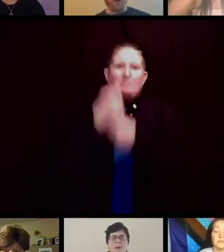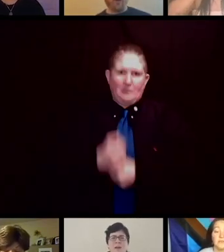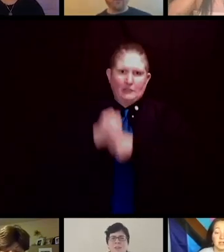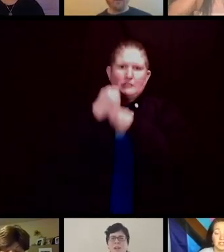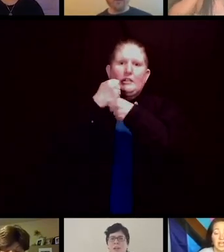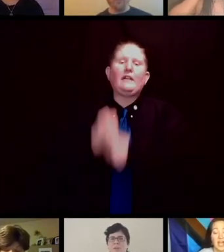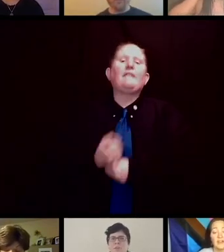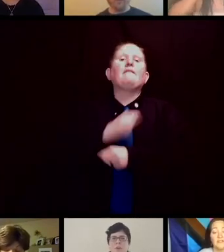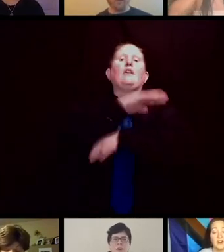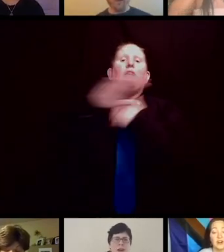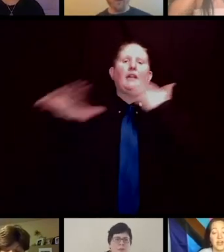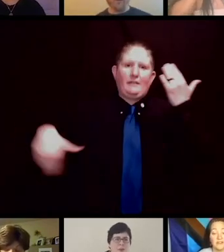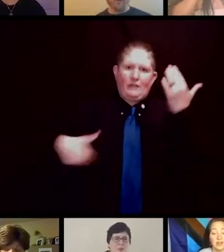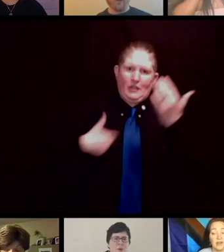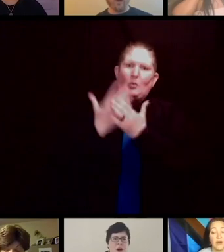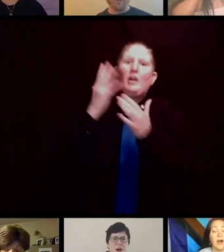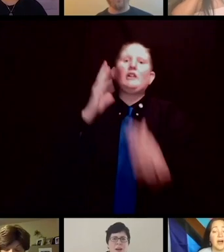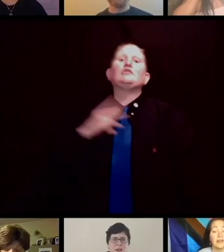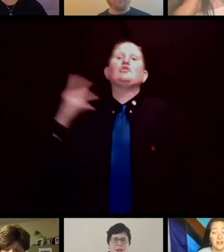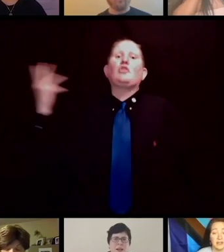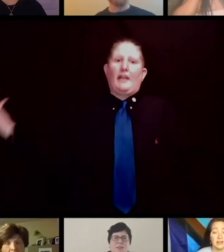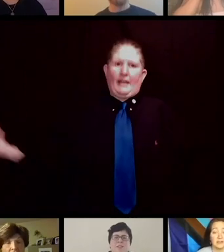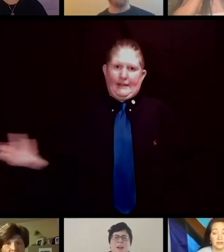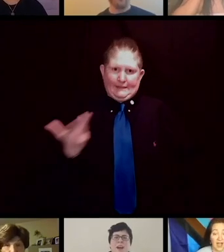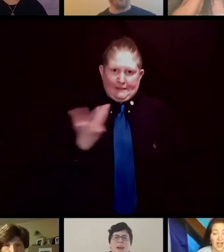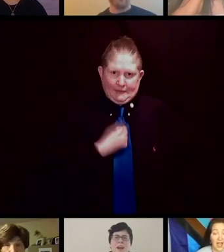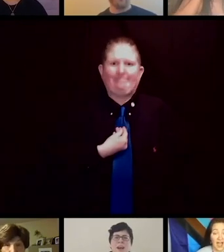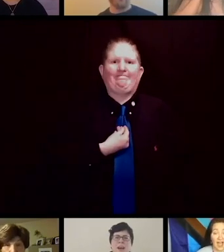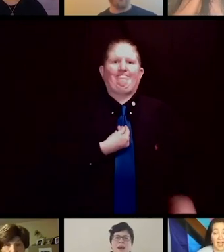Marchando por todos los trans